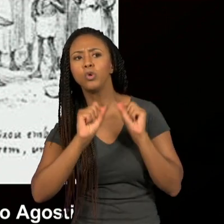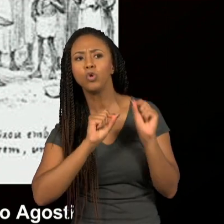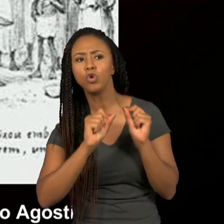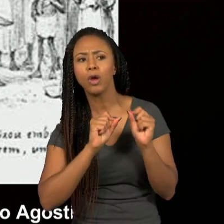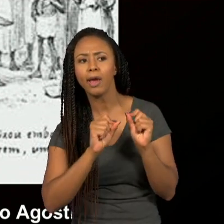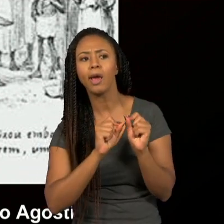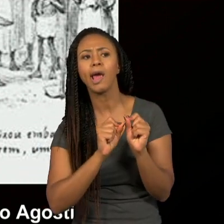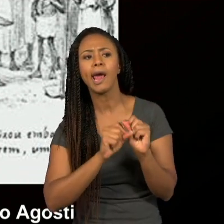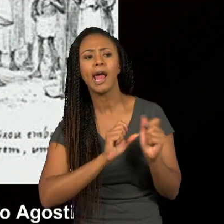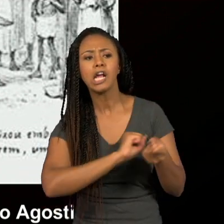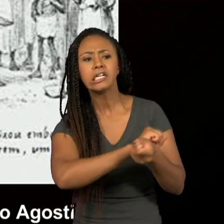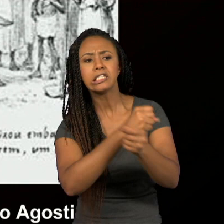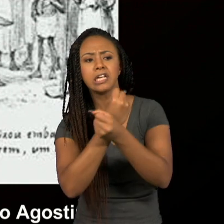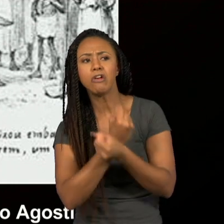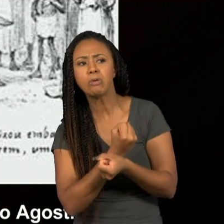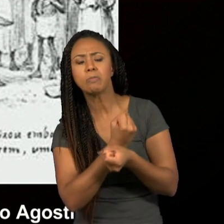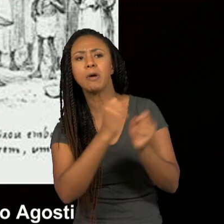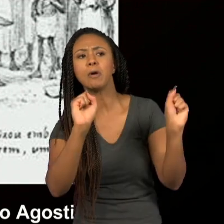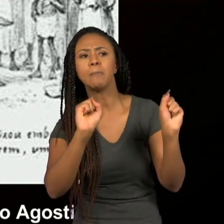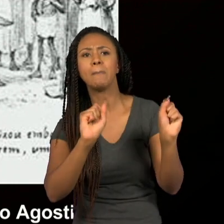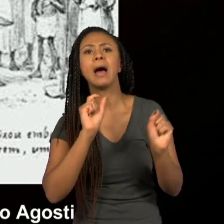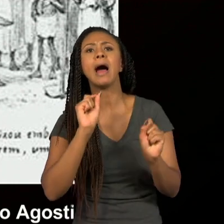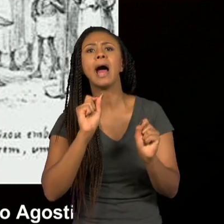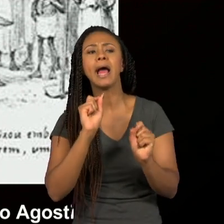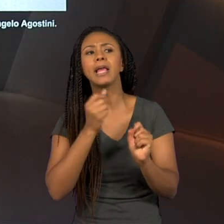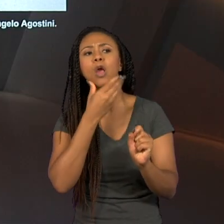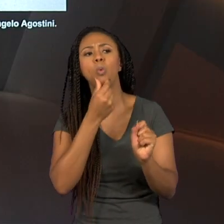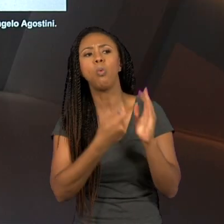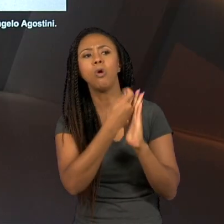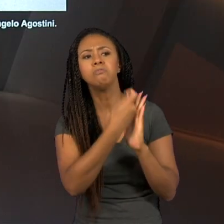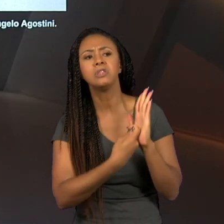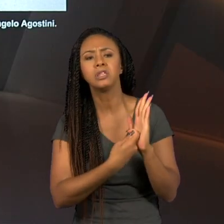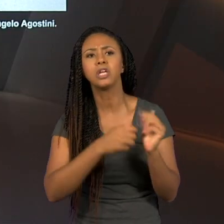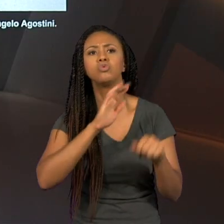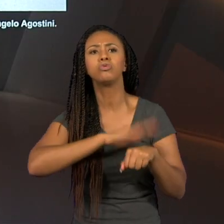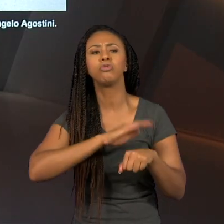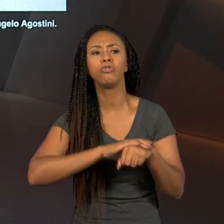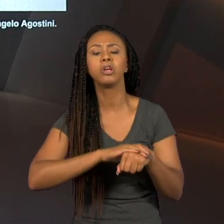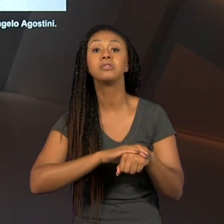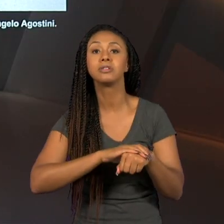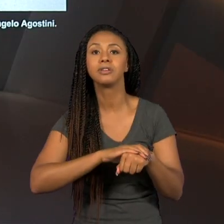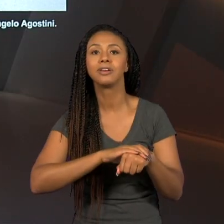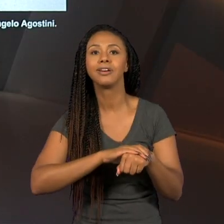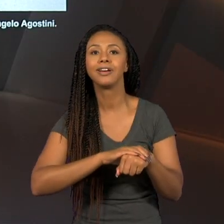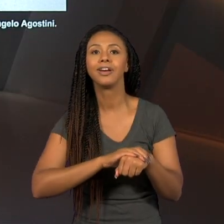QUE O QUE VEM DEPOIS DESSE FLAGRANTE, LENDO UM DISCURSO ABOLICIONISTA PARA OS ESCRAVOS NO EITO,